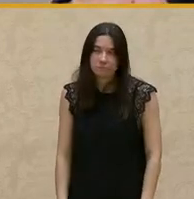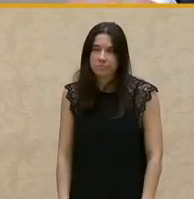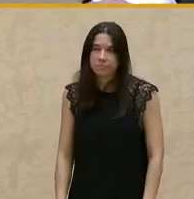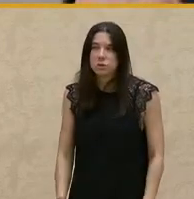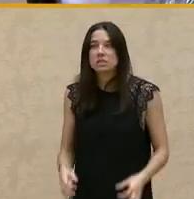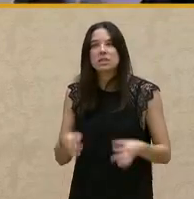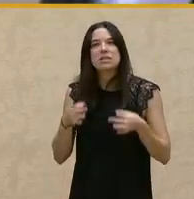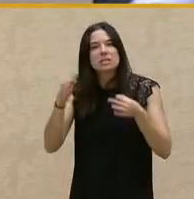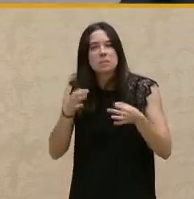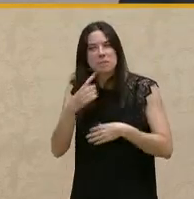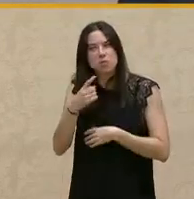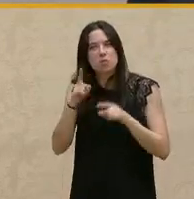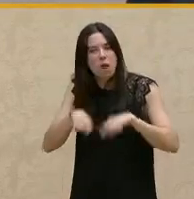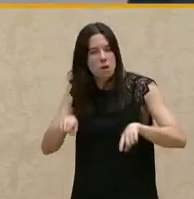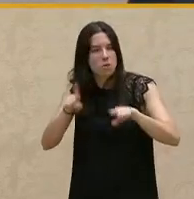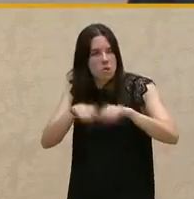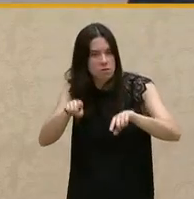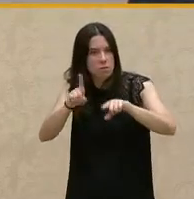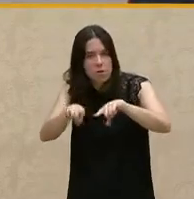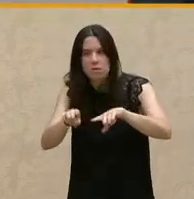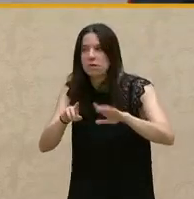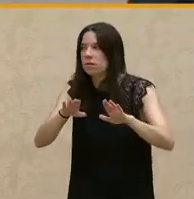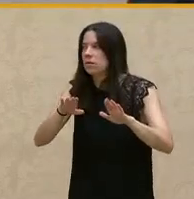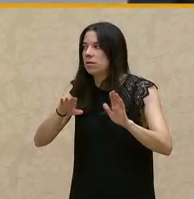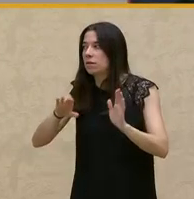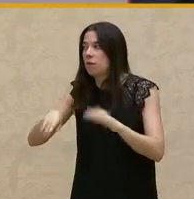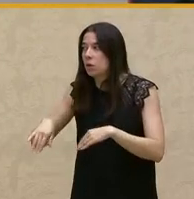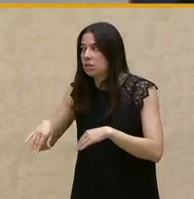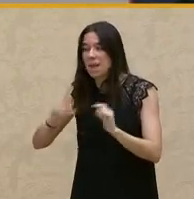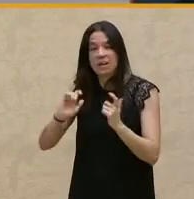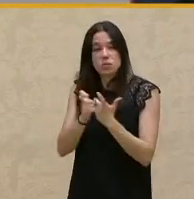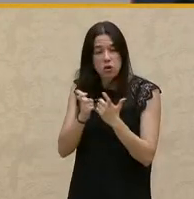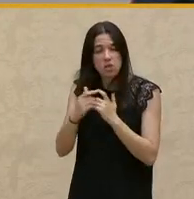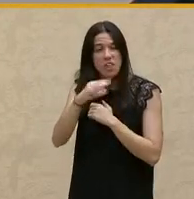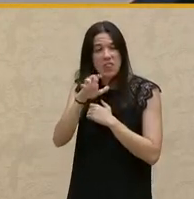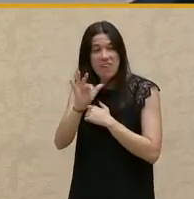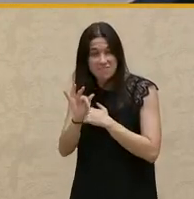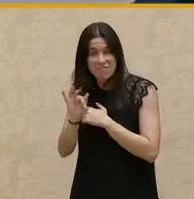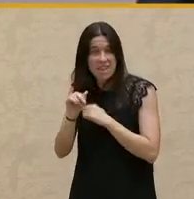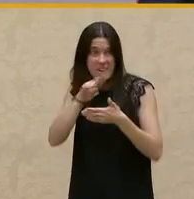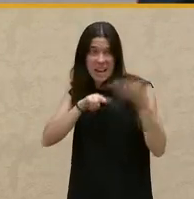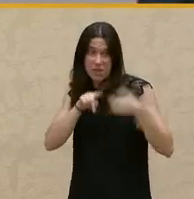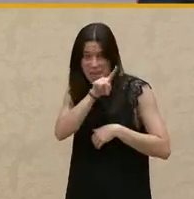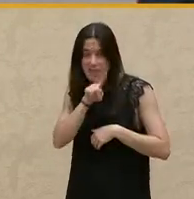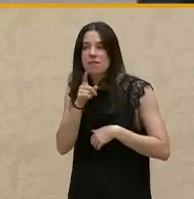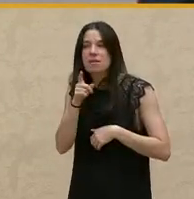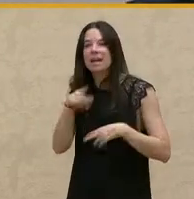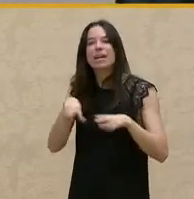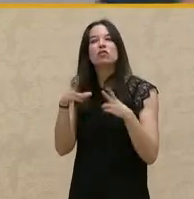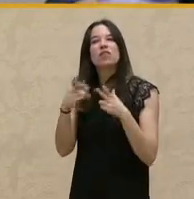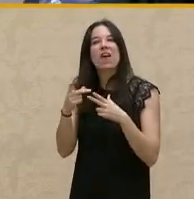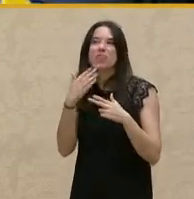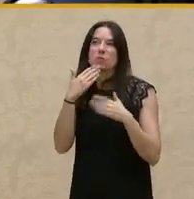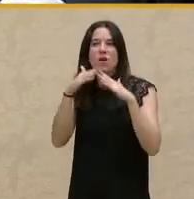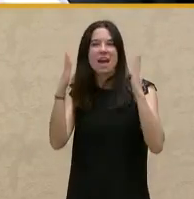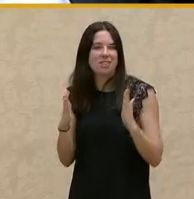y en la última reunión de CEED en Galicia, la sociedad es la casa de todos, y, como es la